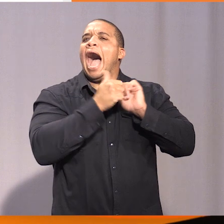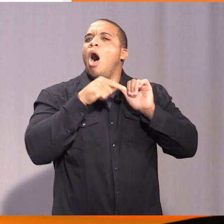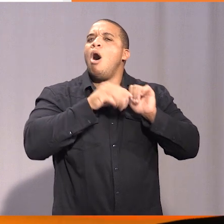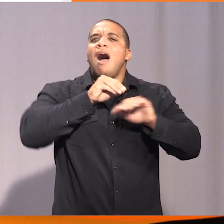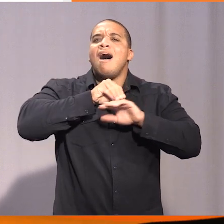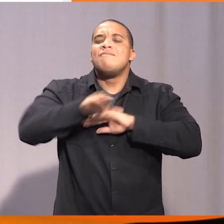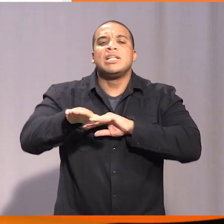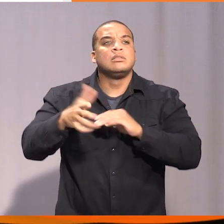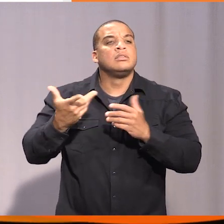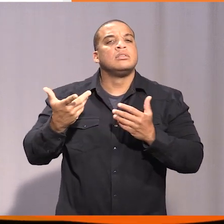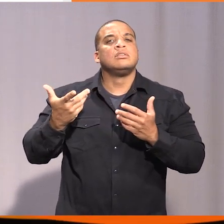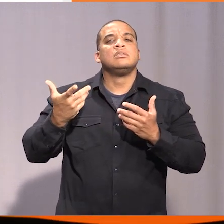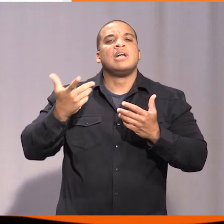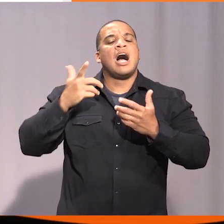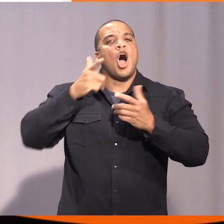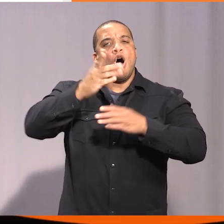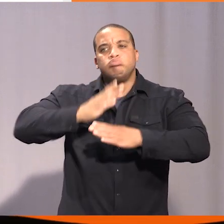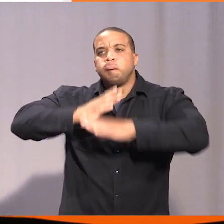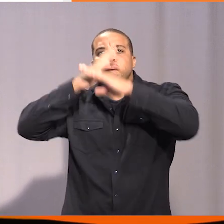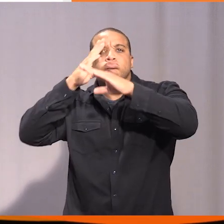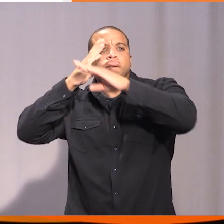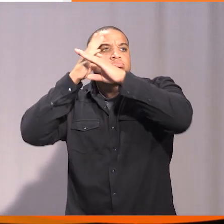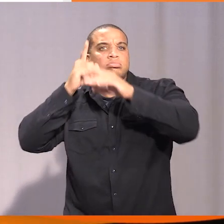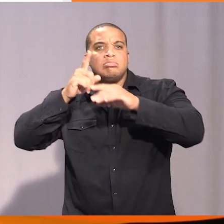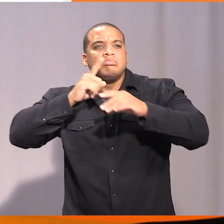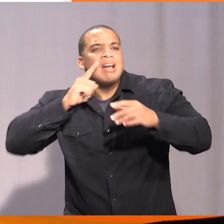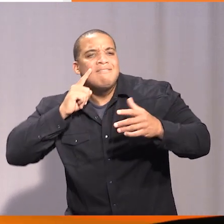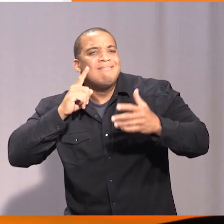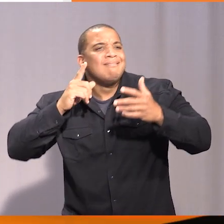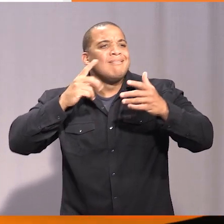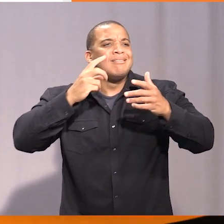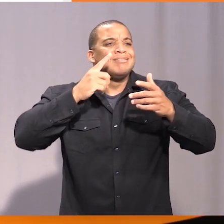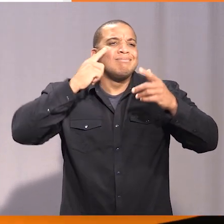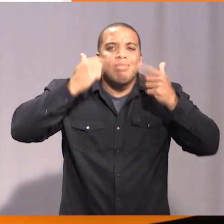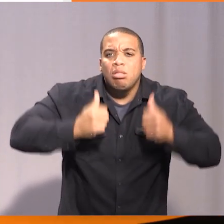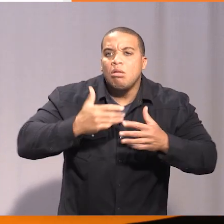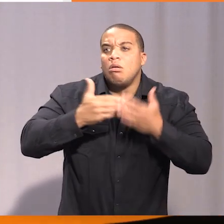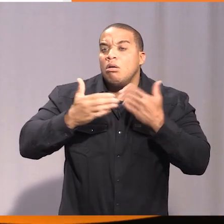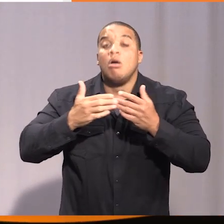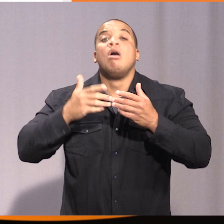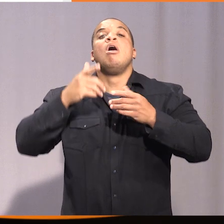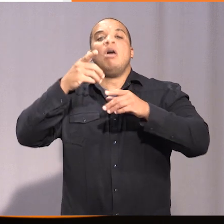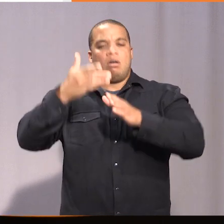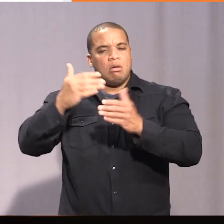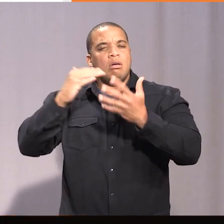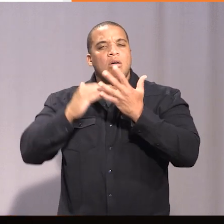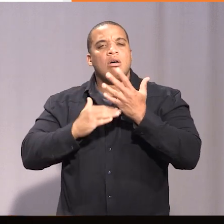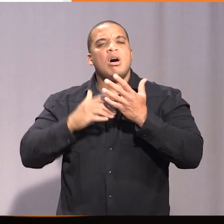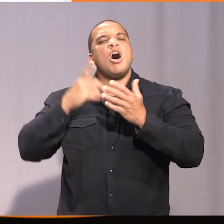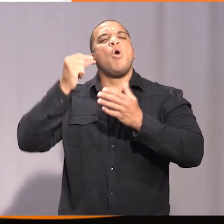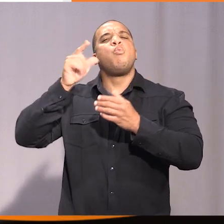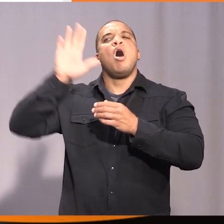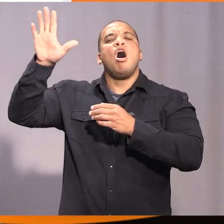presentar el diagnóstico, así como una descripción de los efectos del diagnóstico, es decir, qué barreras crea y el